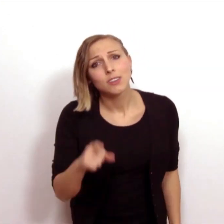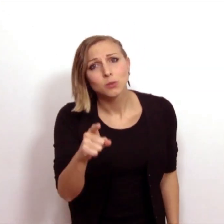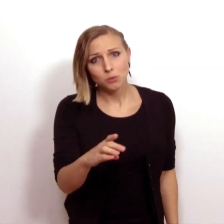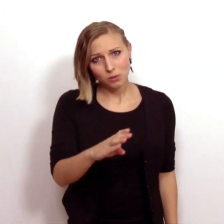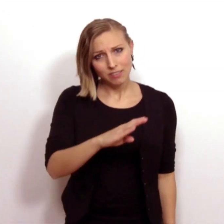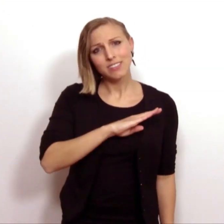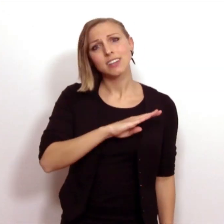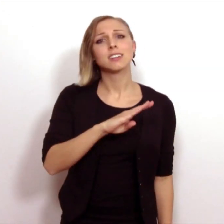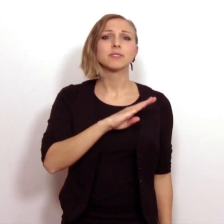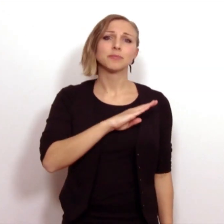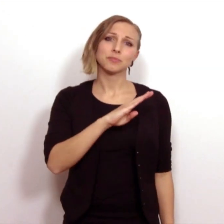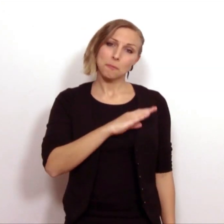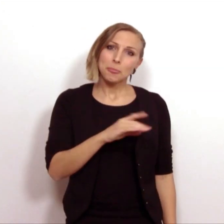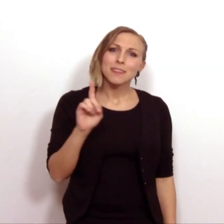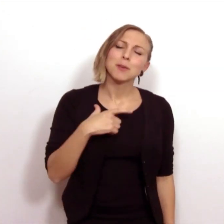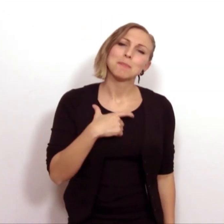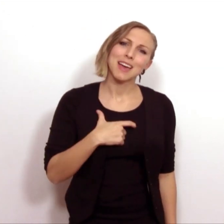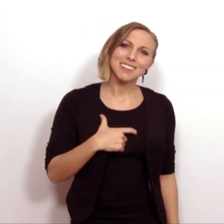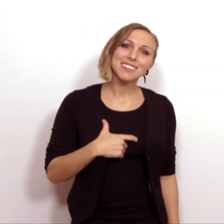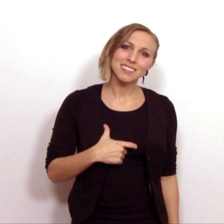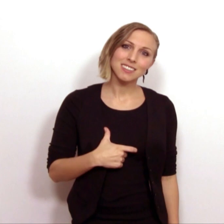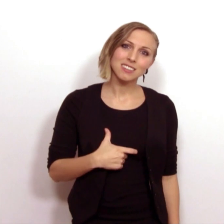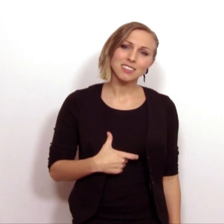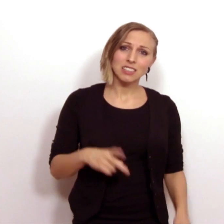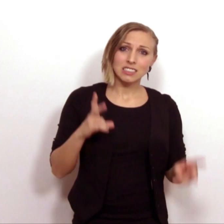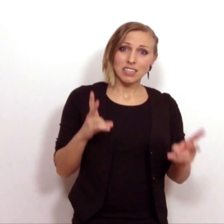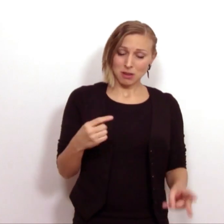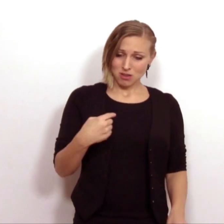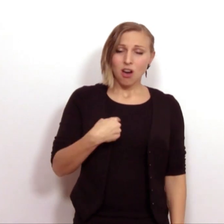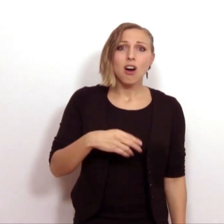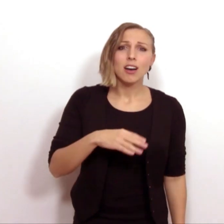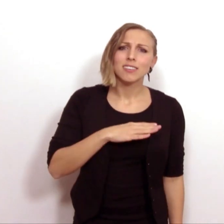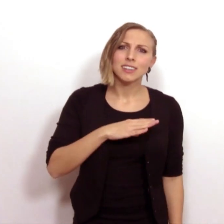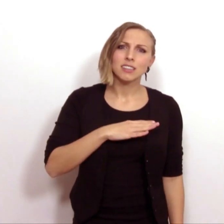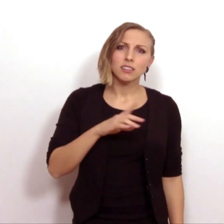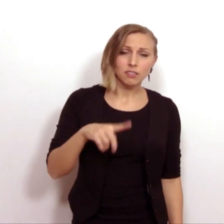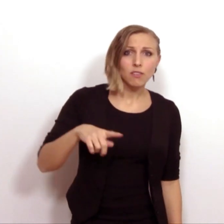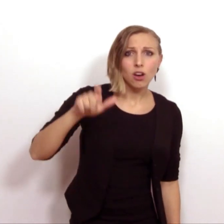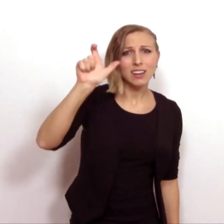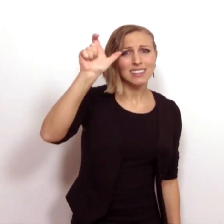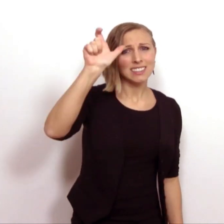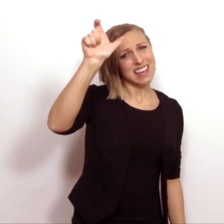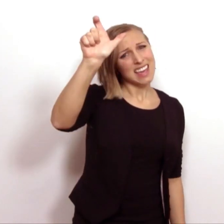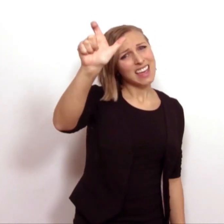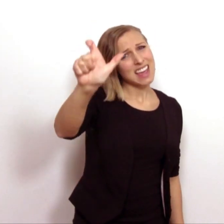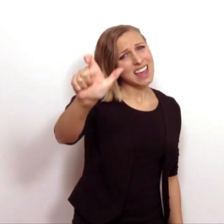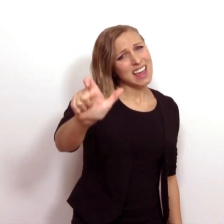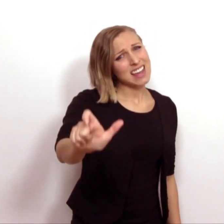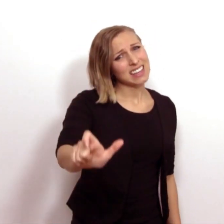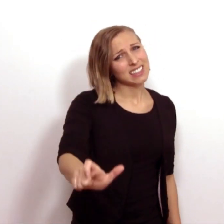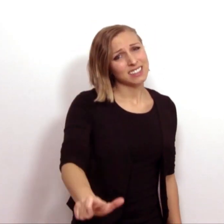Att du är där för mig, som jag är där för dig.